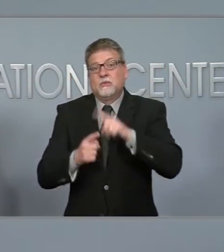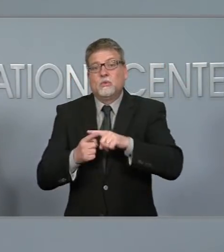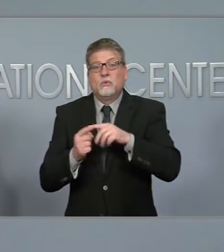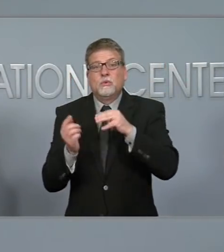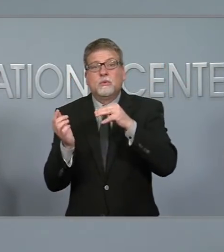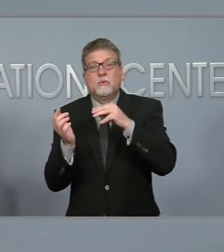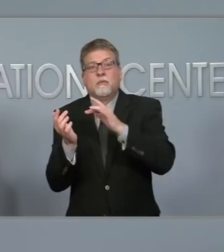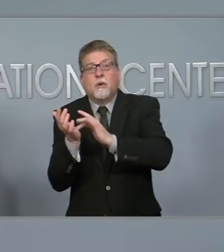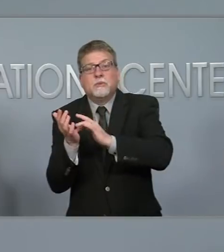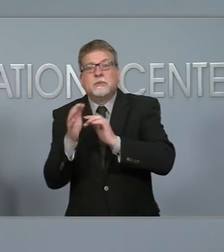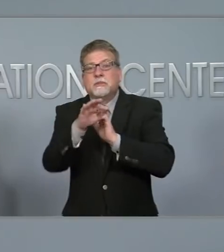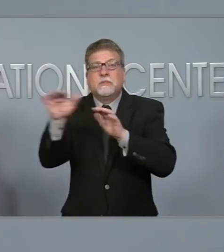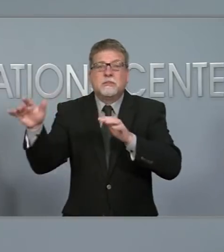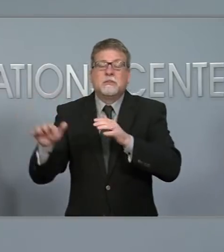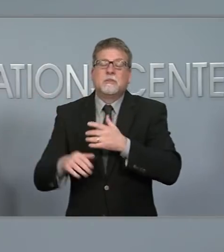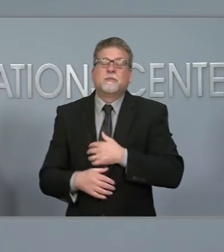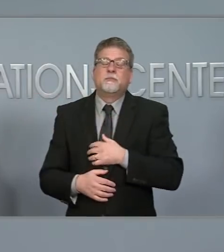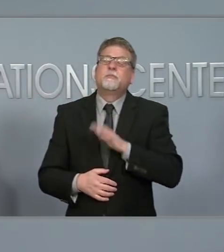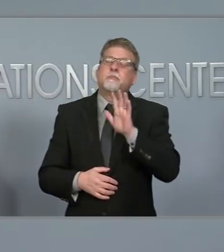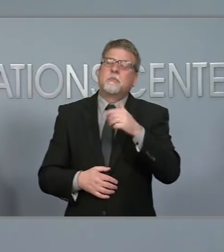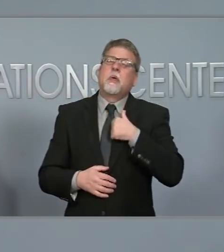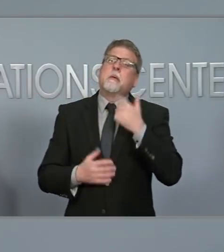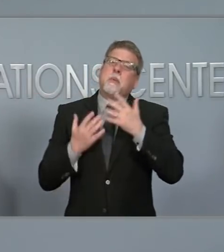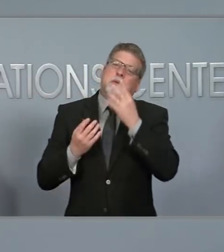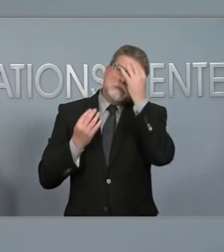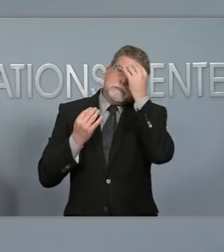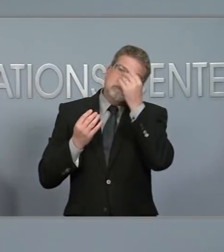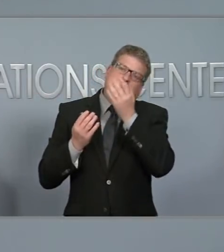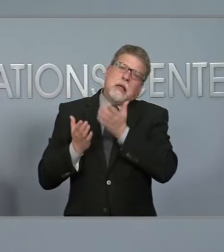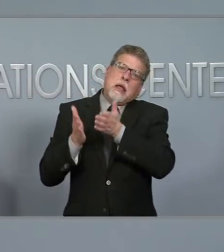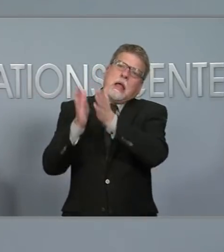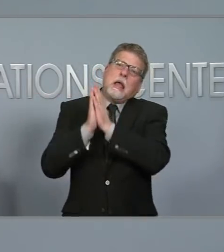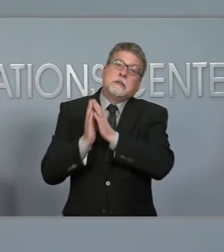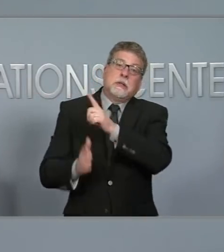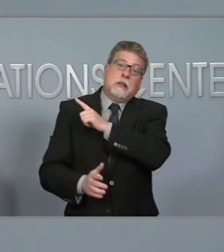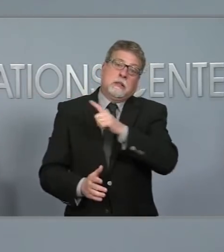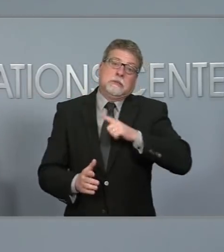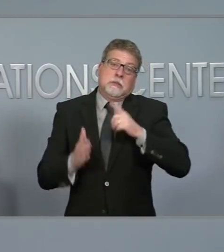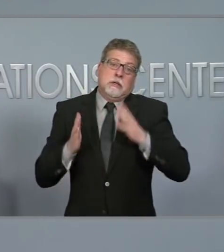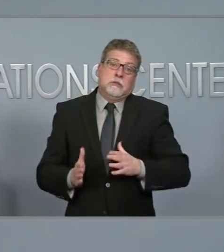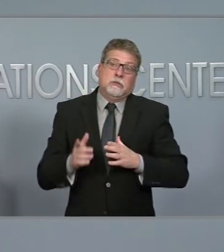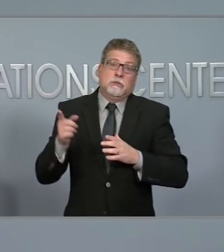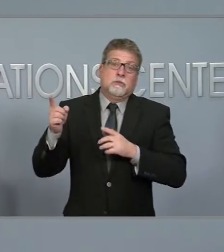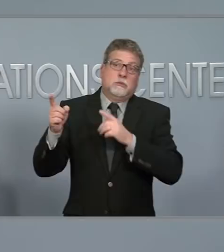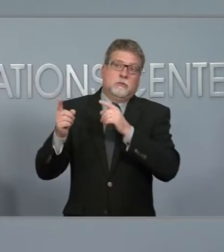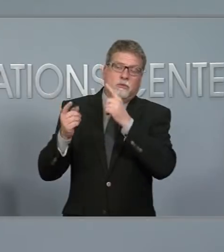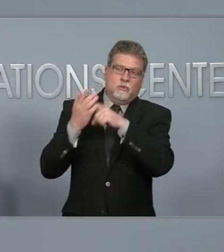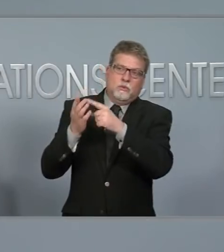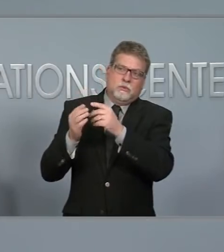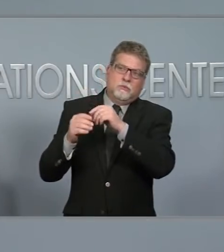médicos también nos está